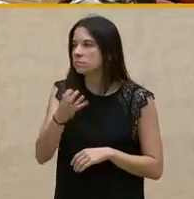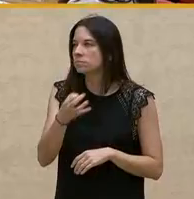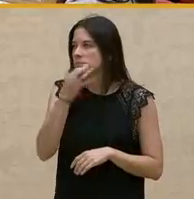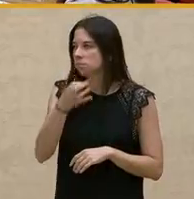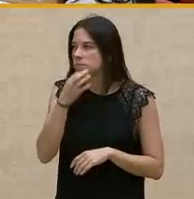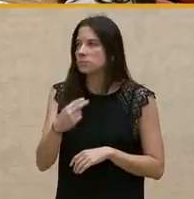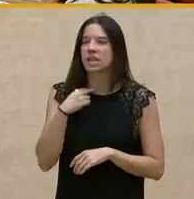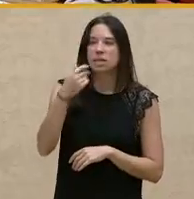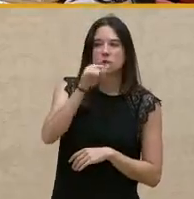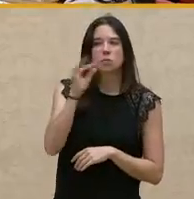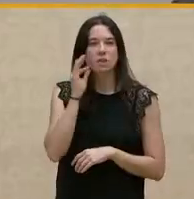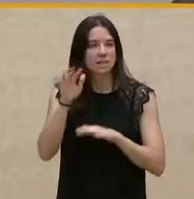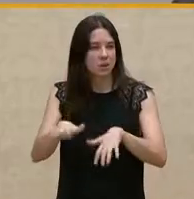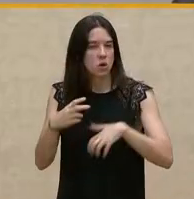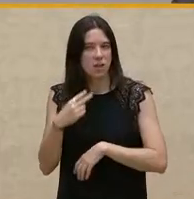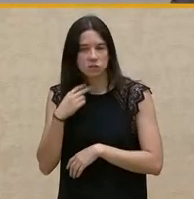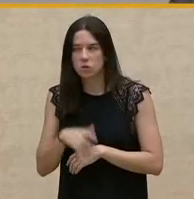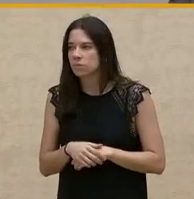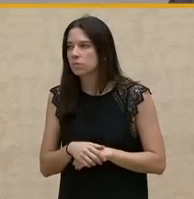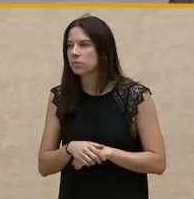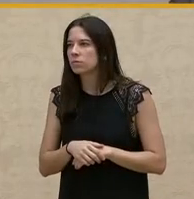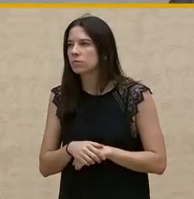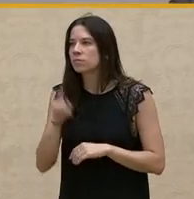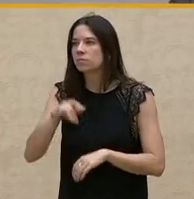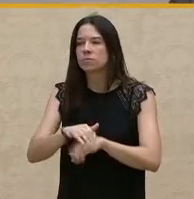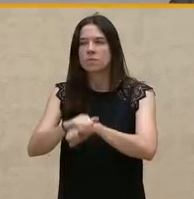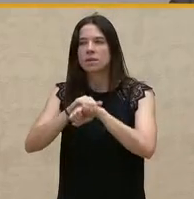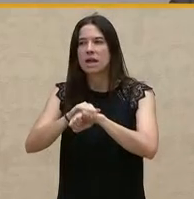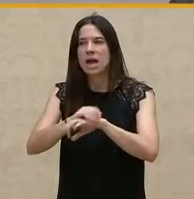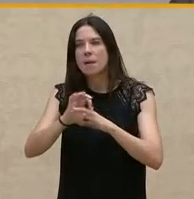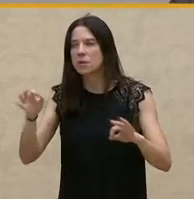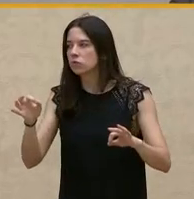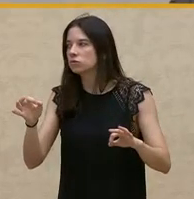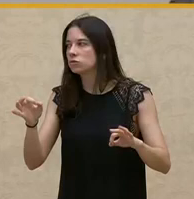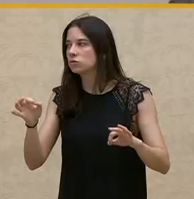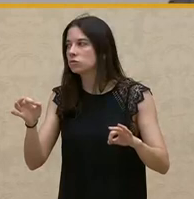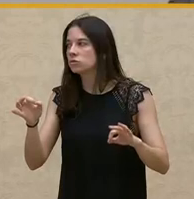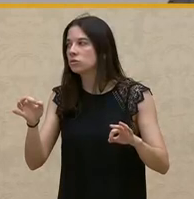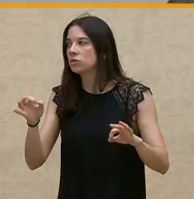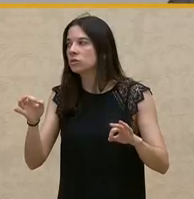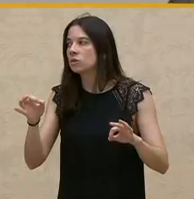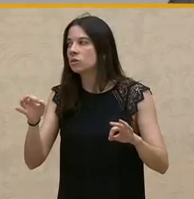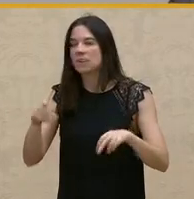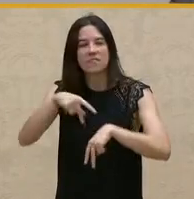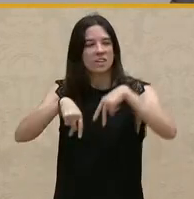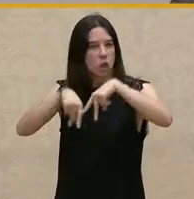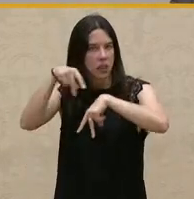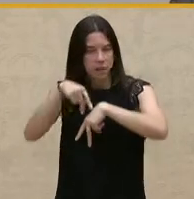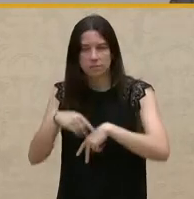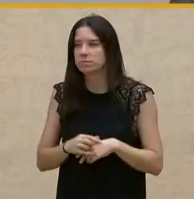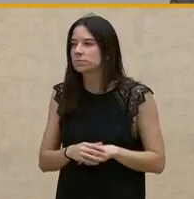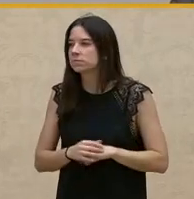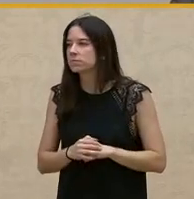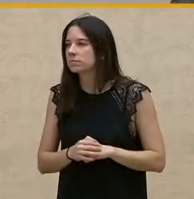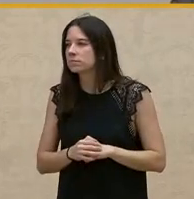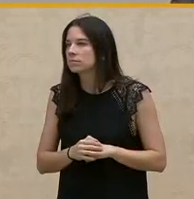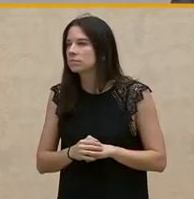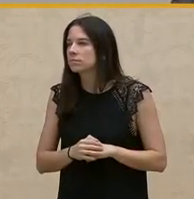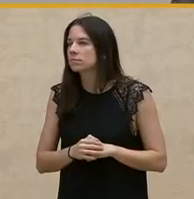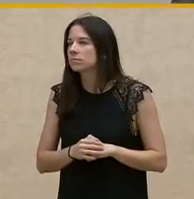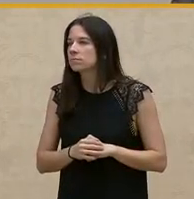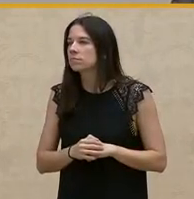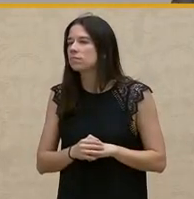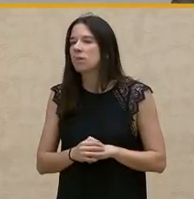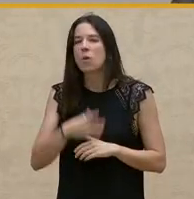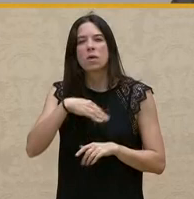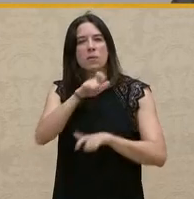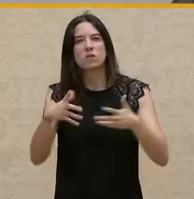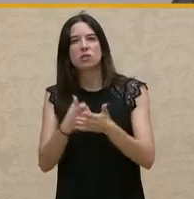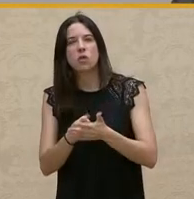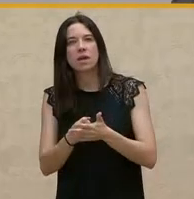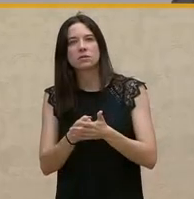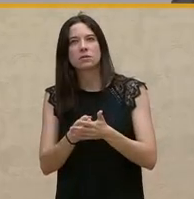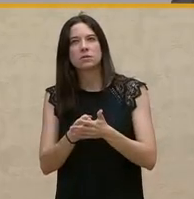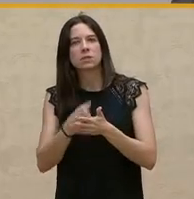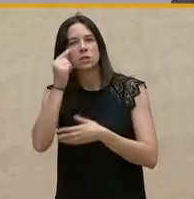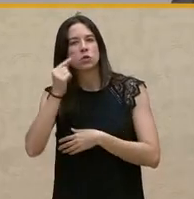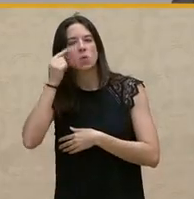del Congreso, amigos de FESOCE, quizá no todo el mundo haya oído hablar del Consejo Español para la